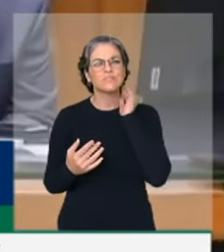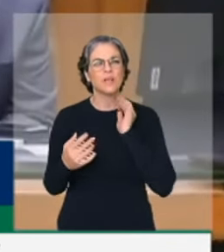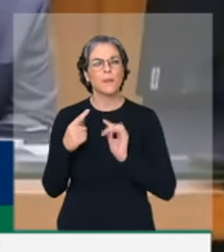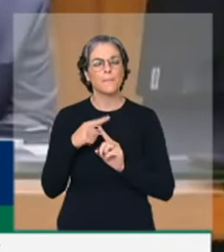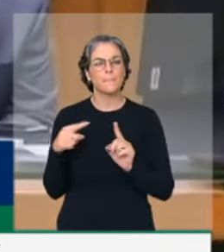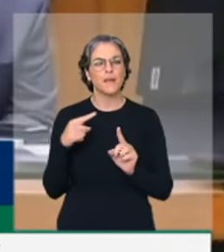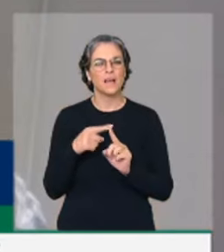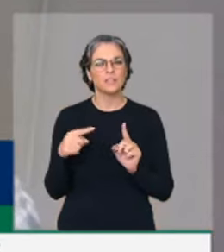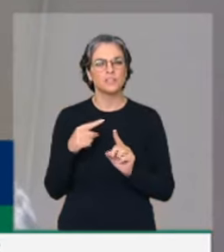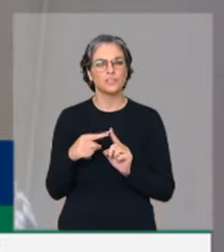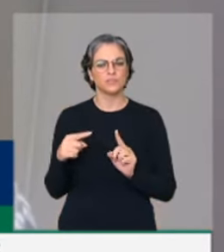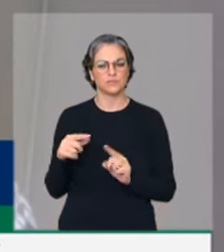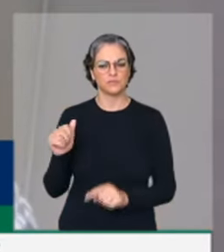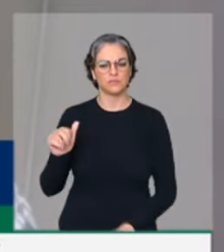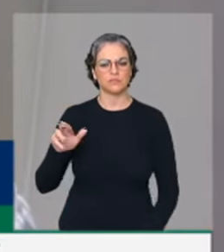FAÇO A DEFESA MAS SUBMETO, EVIDENTEMENTE.... A VOTAÇÃO